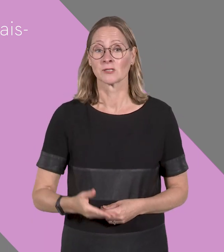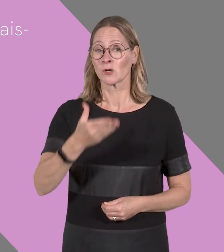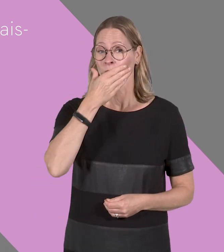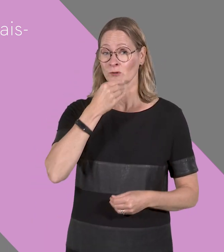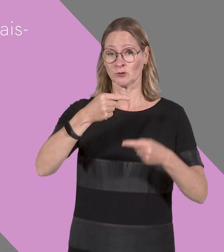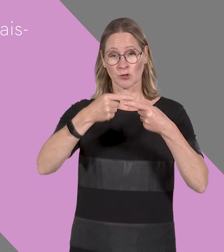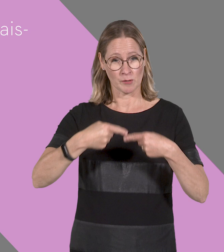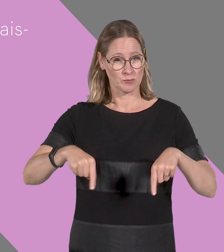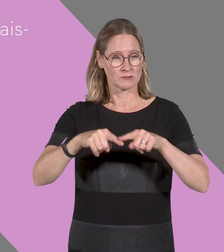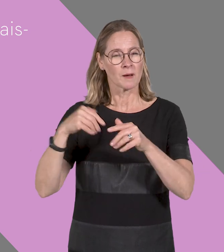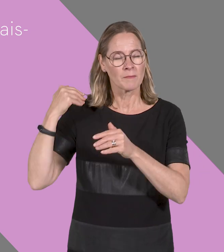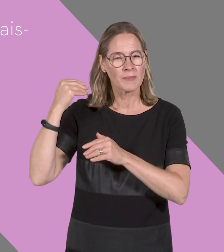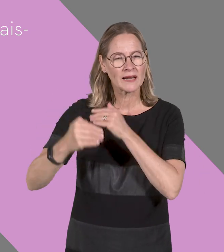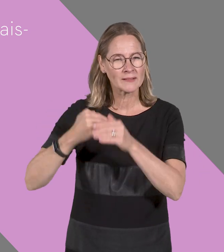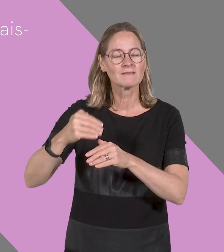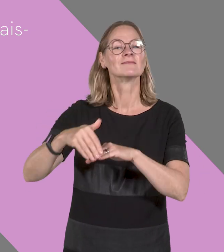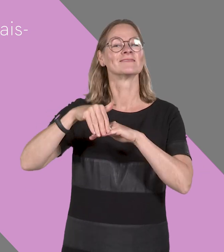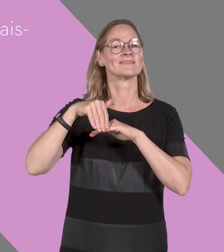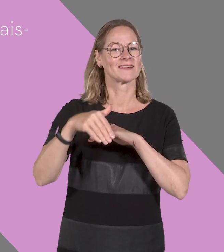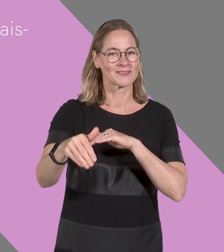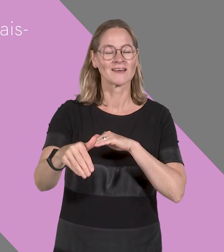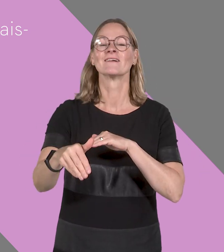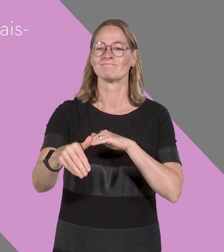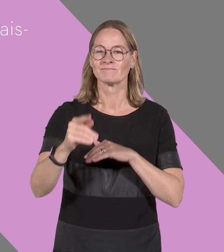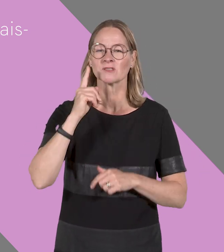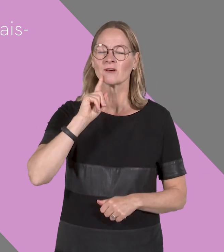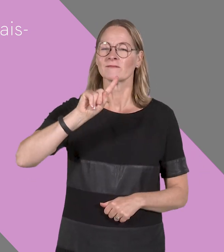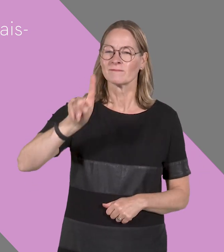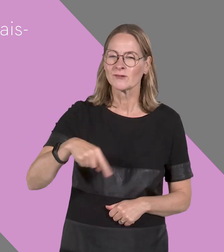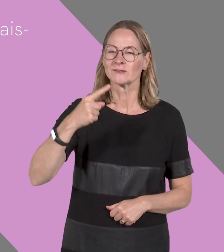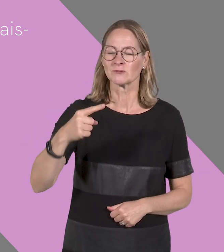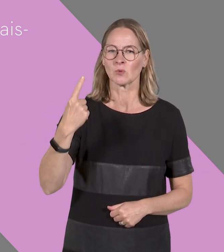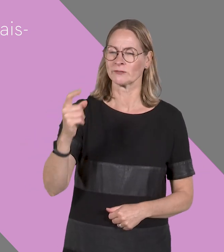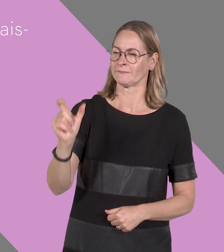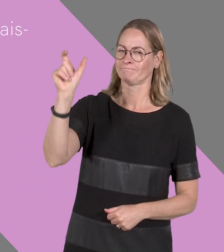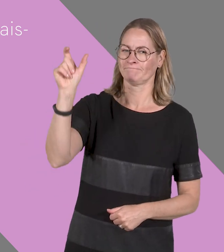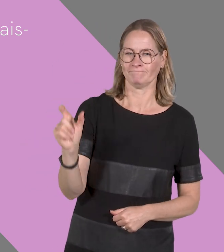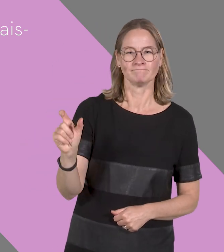Nuorisotoimikunta jatkaa perinnettä, jossa palkitaan vuosittain yksi henkilö -